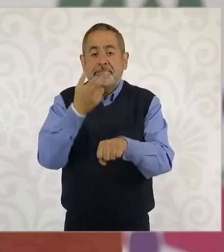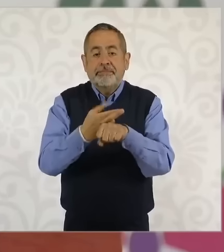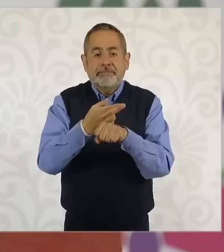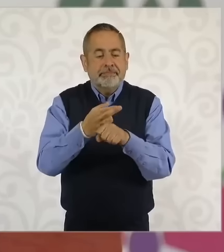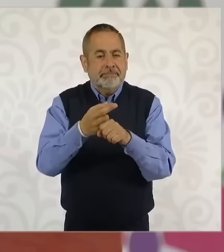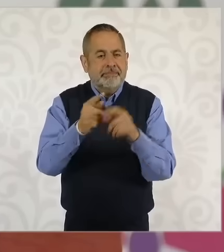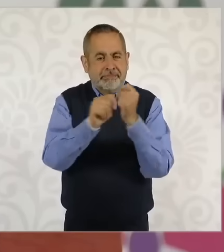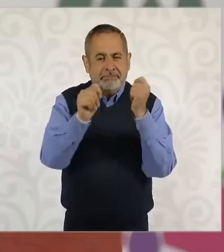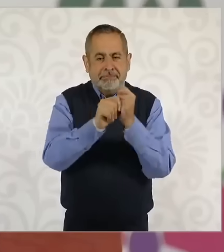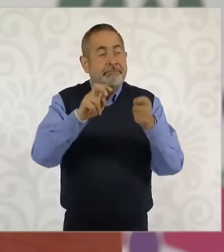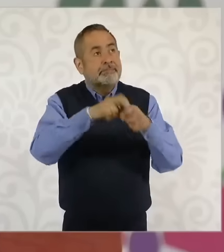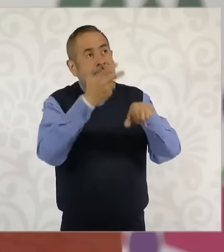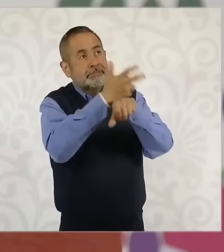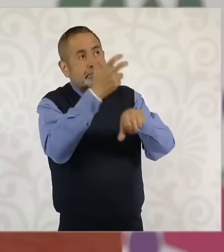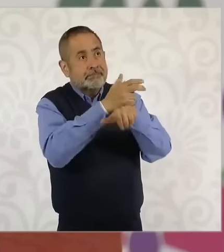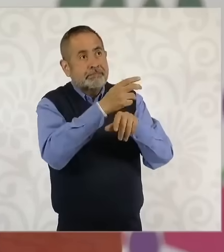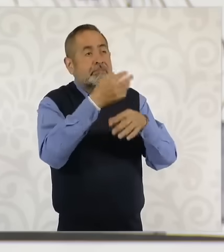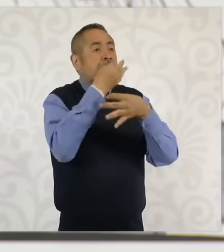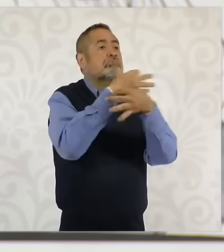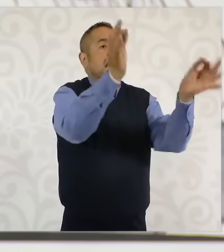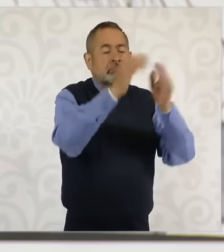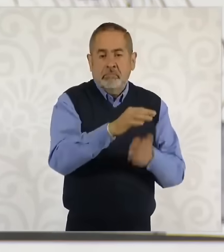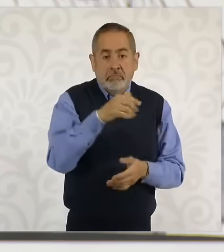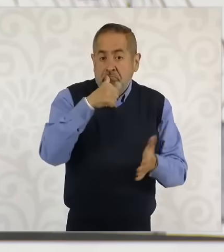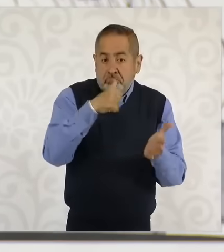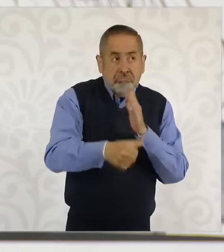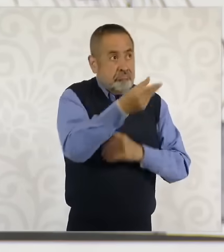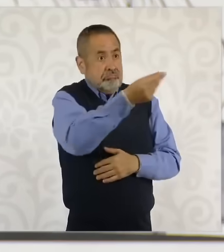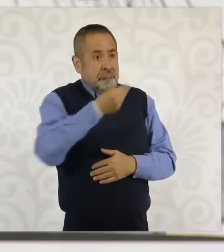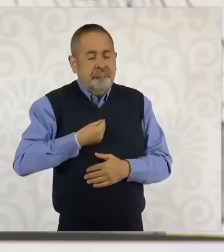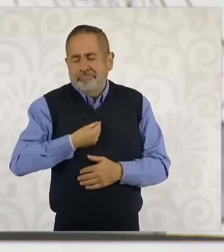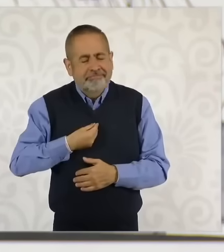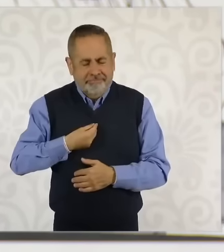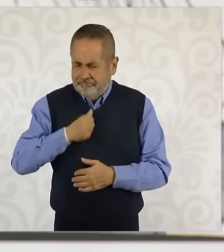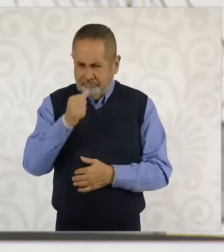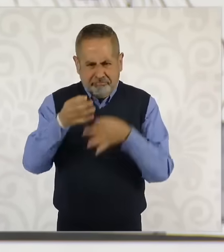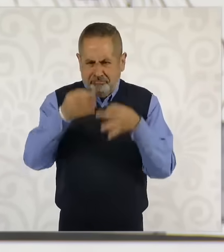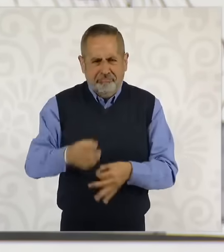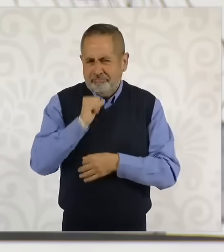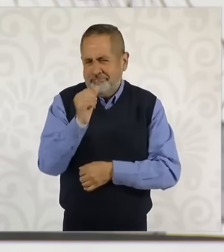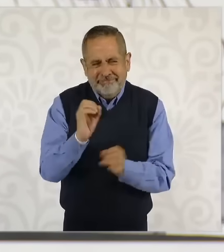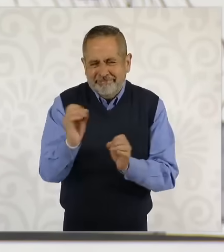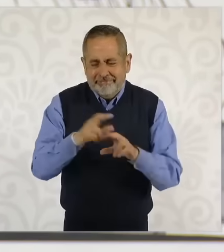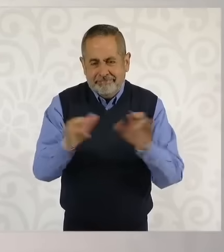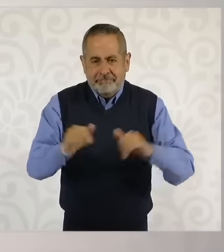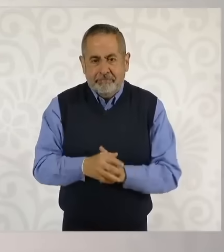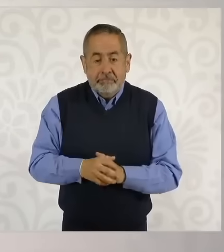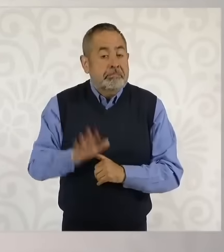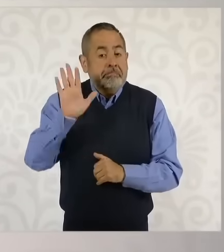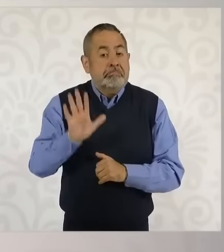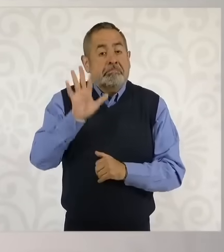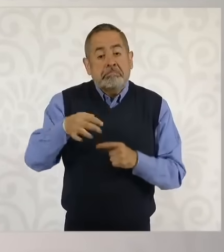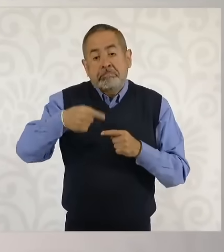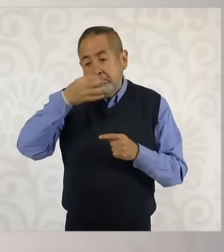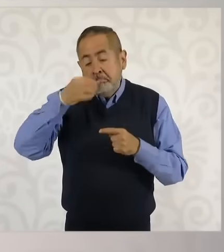Todavía no hemos sido notificados formalmente. Fue una declaración. Eh, parece que van a notificar